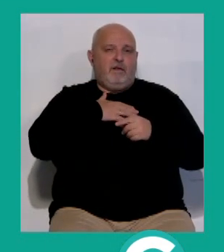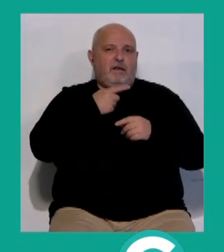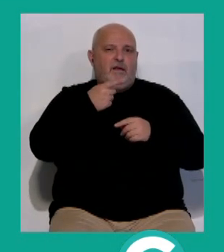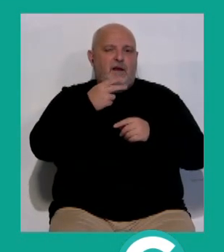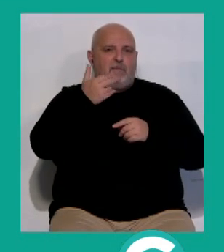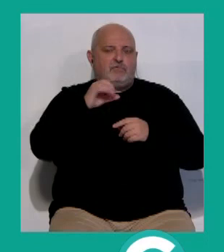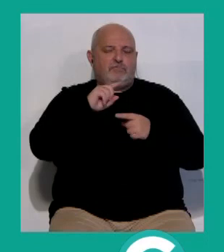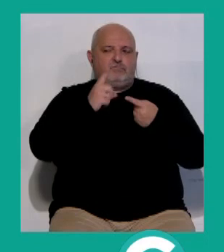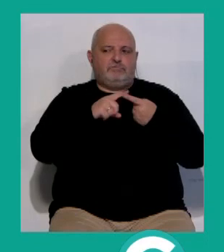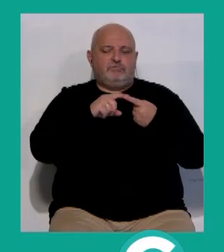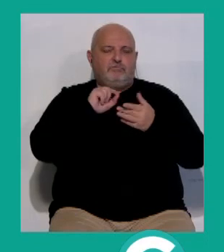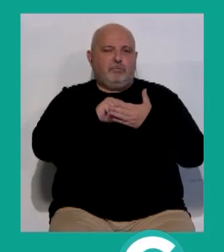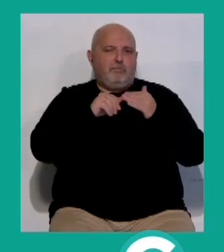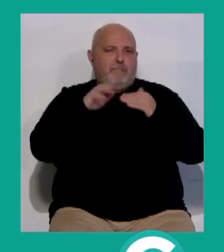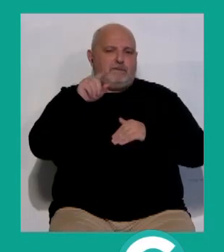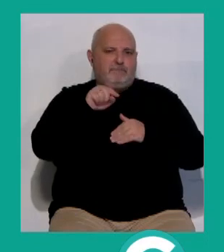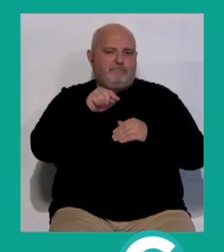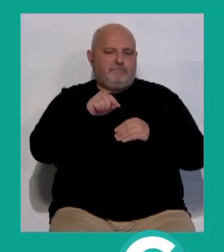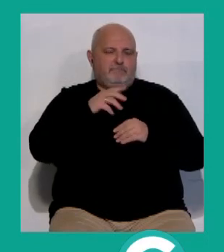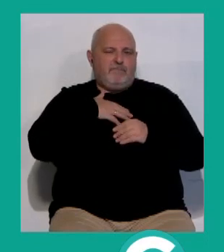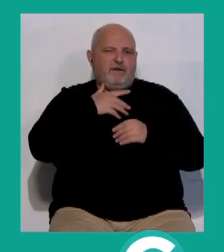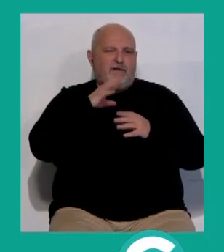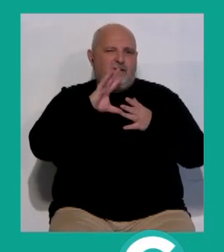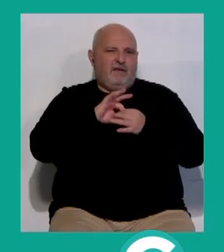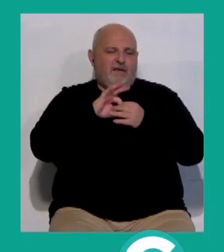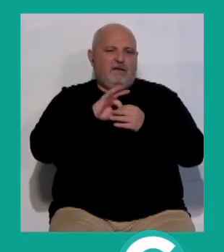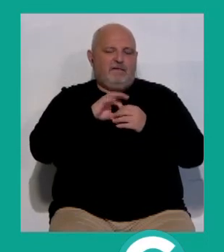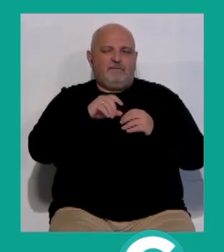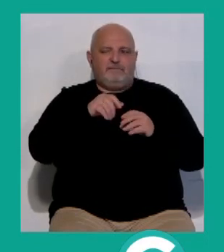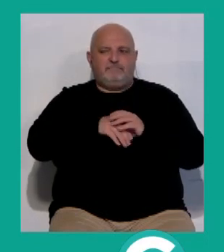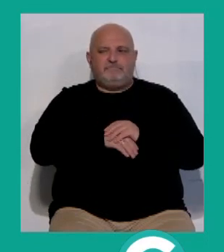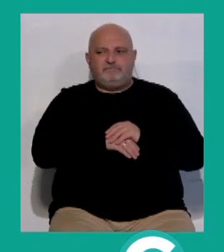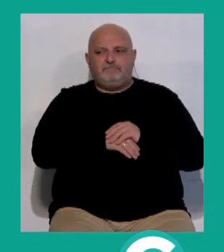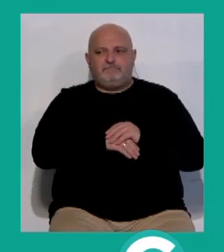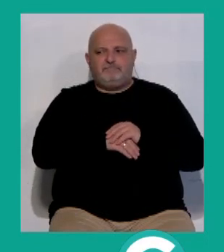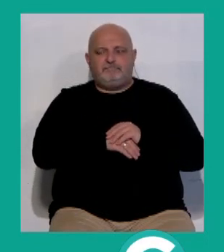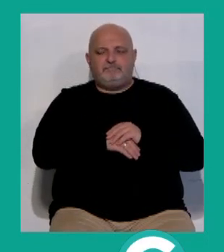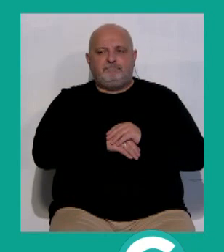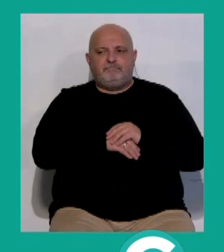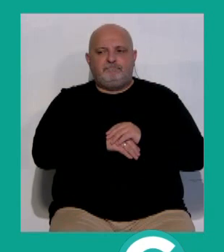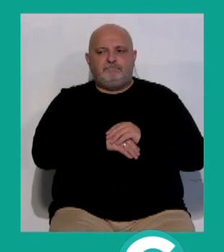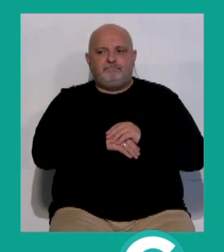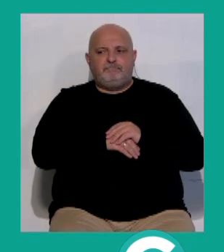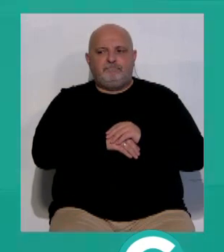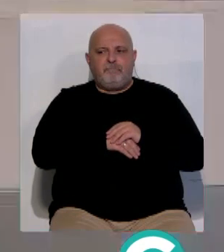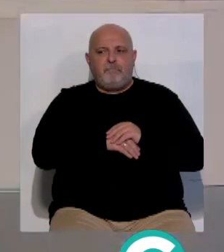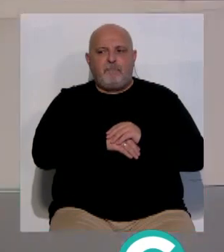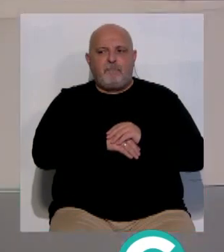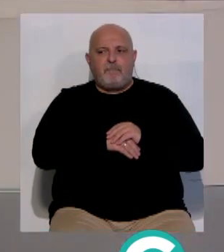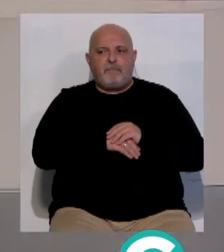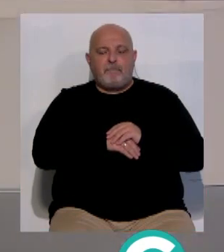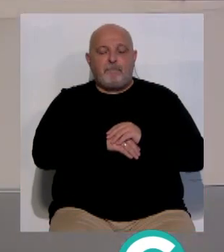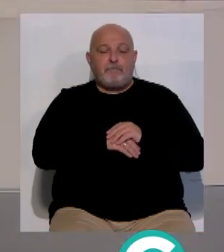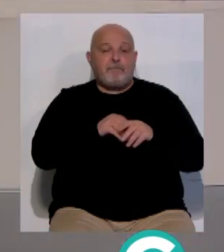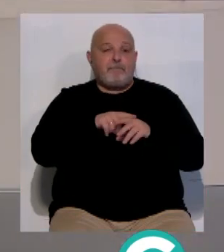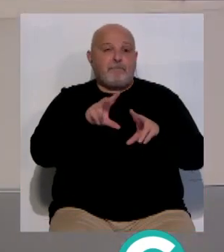Ramos la clasificación del trofeo la regularidad Antonio navar y sin tiempo Panamá no nos ha dado